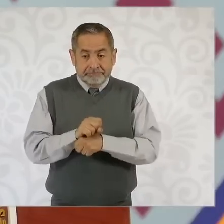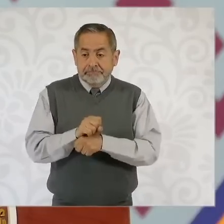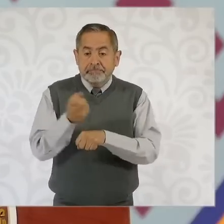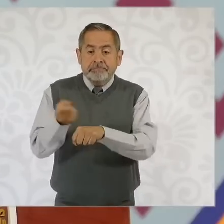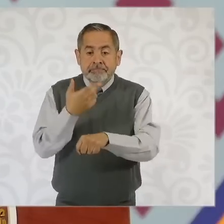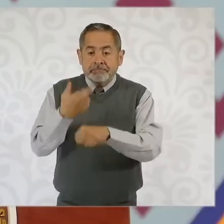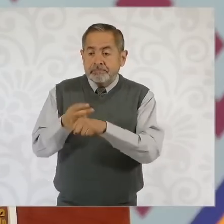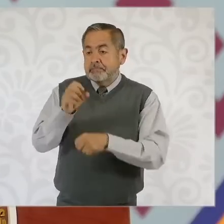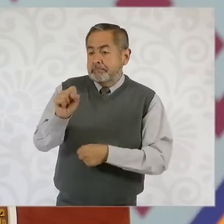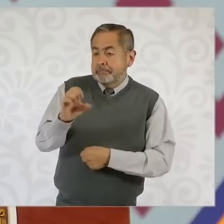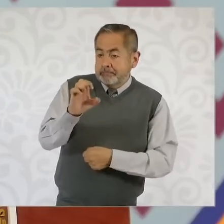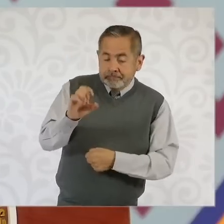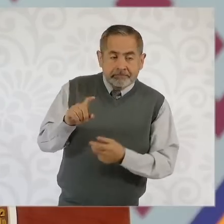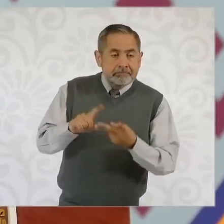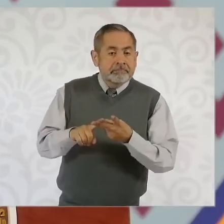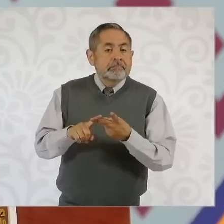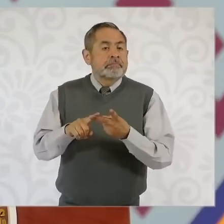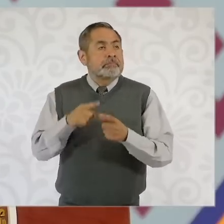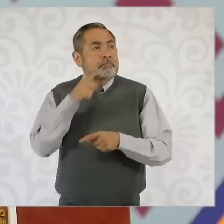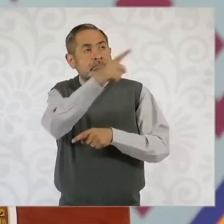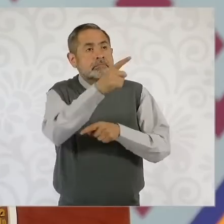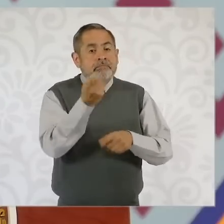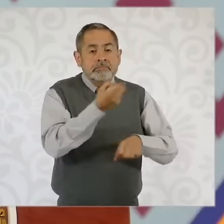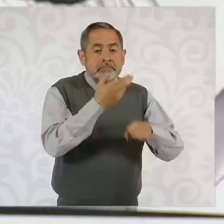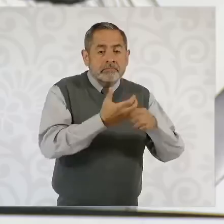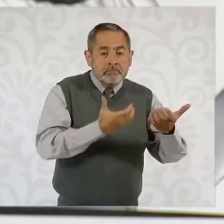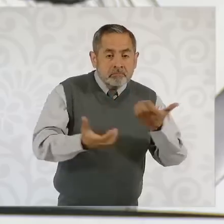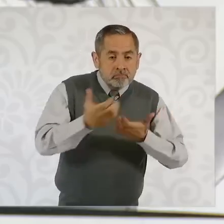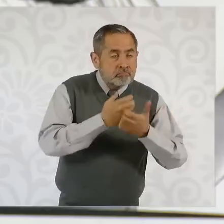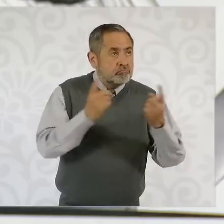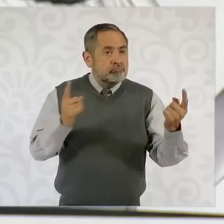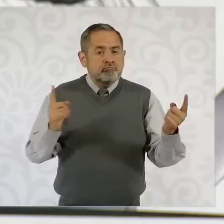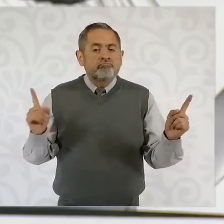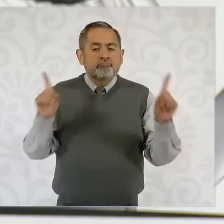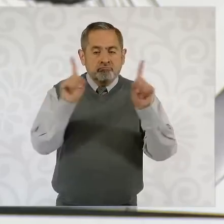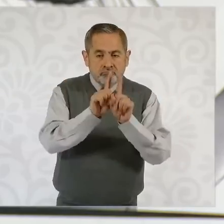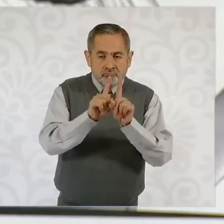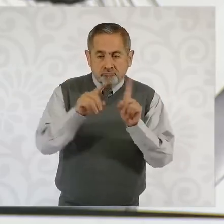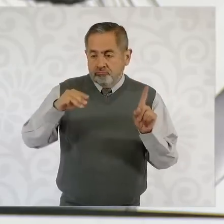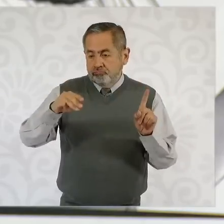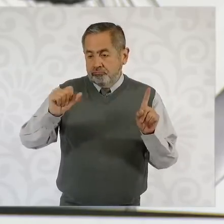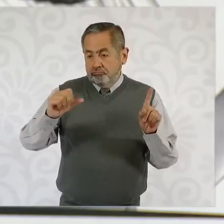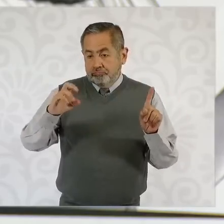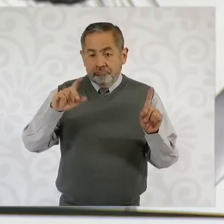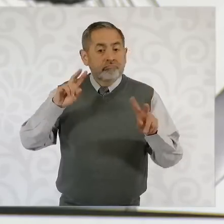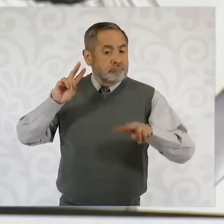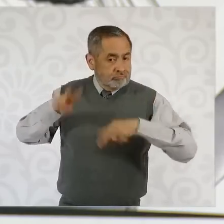de comercio de los Estados Unidos iría Marcelo a Washington y está por confirmarse la reunión